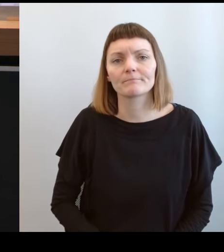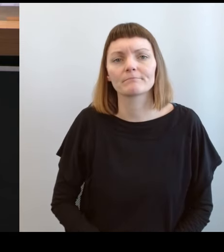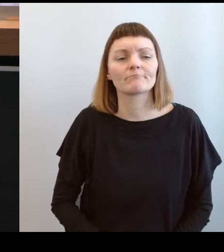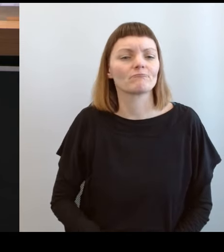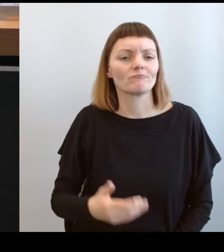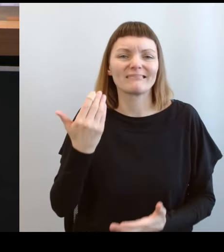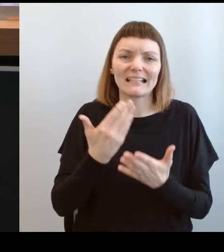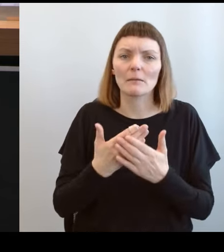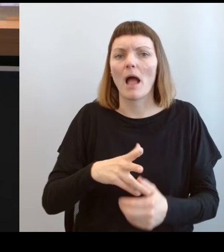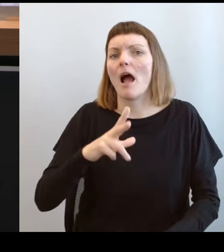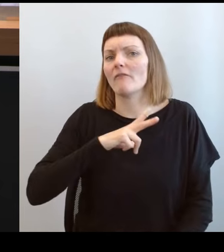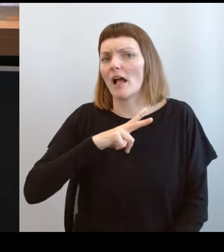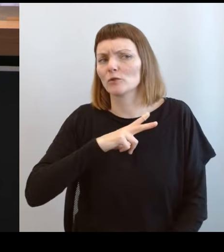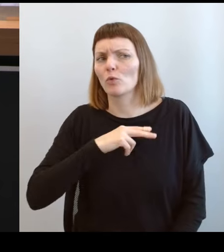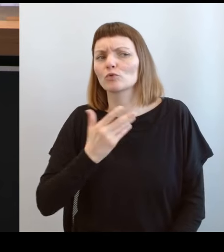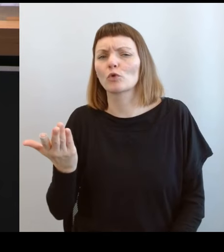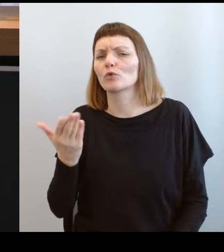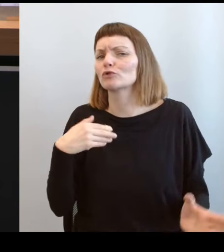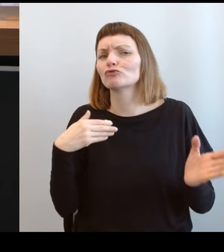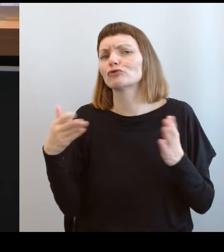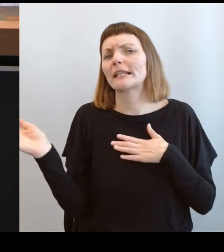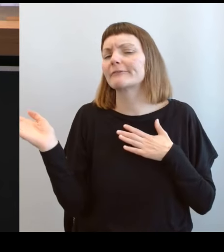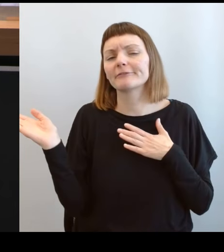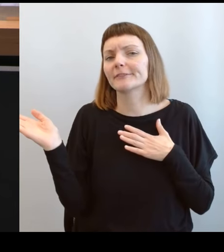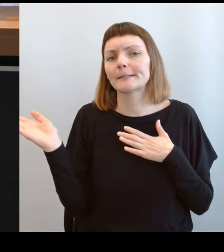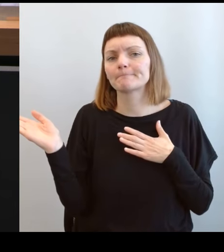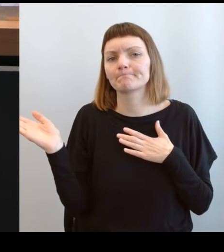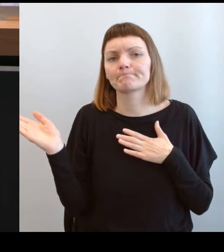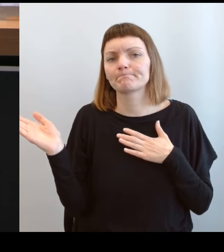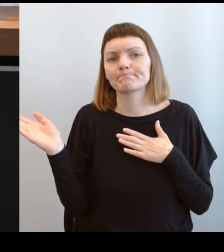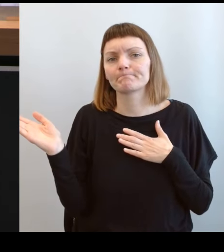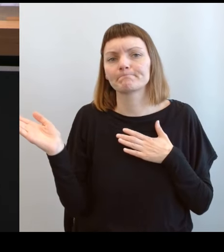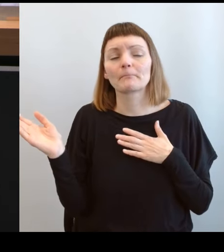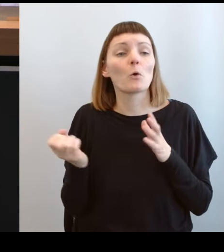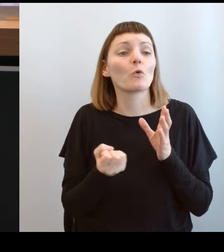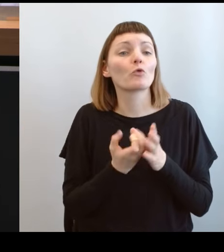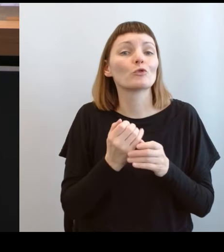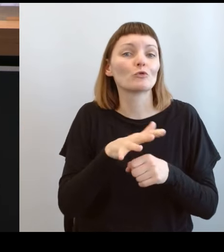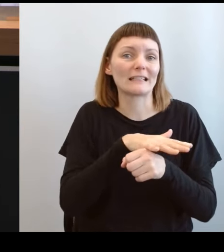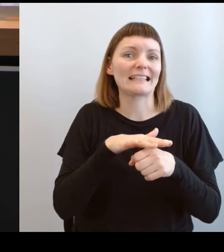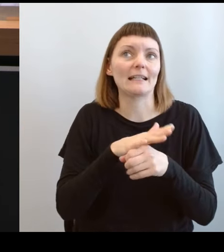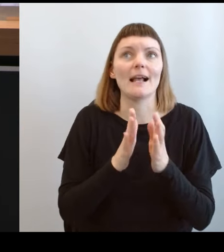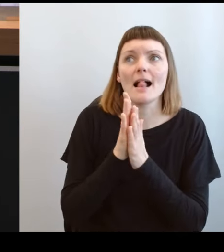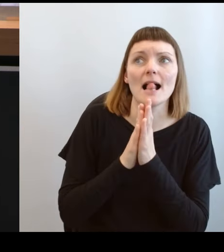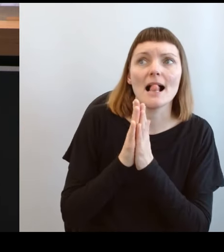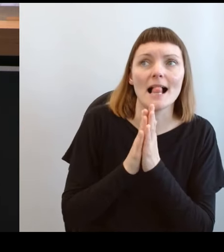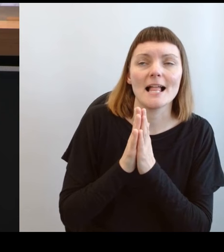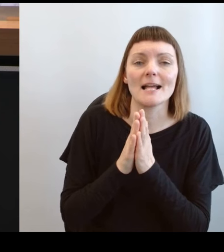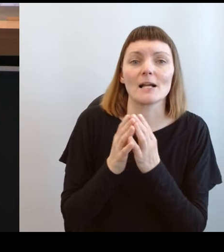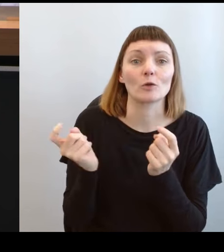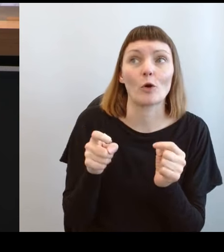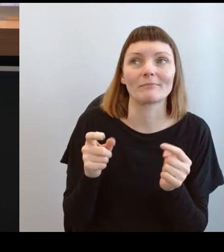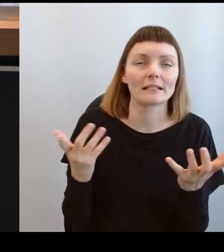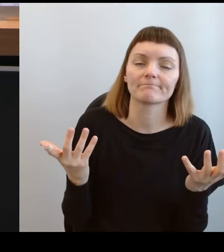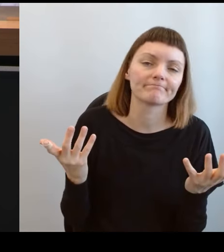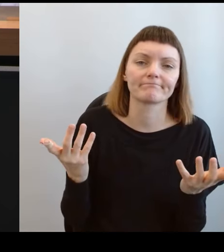der Kulturszene zu wecken. Meine geschätzte Kollegin von der SPD hat eben schon alle Fakten zu dieser